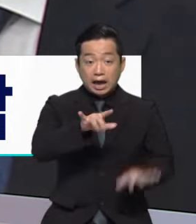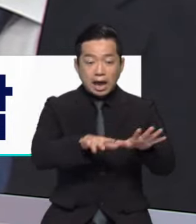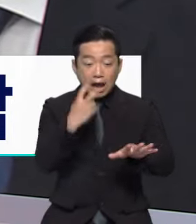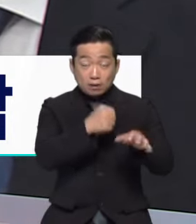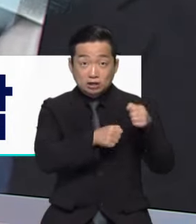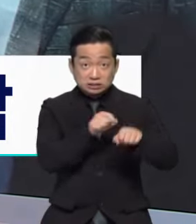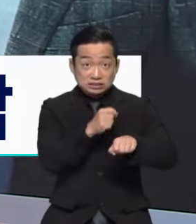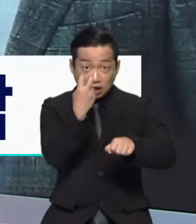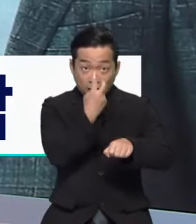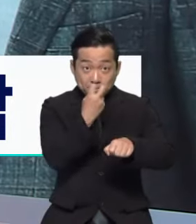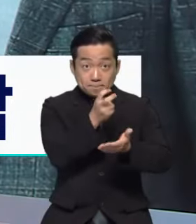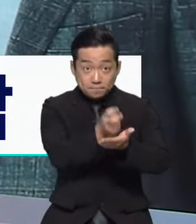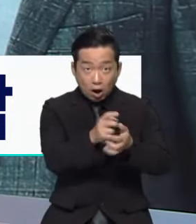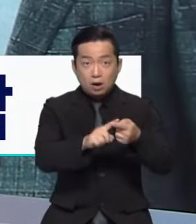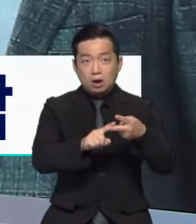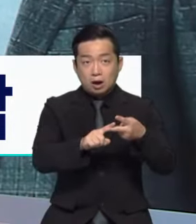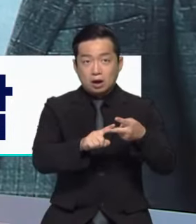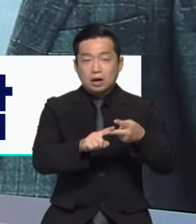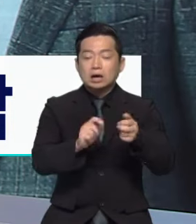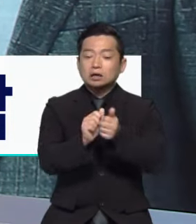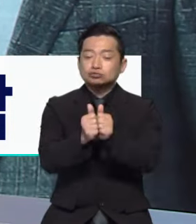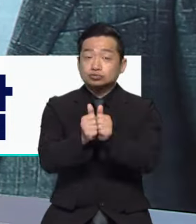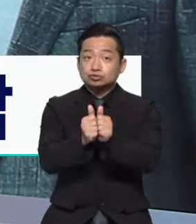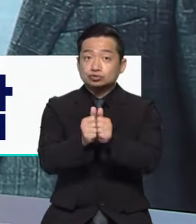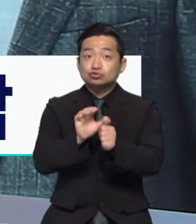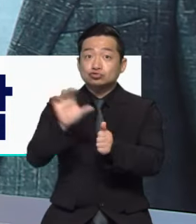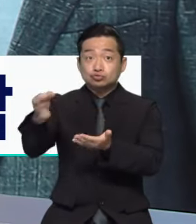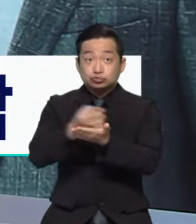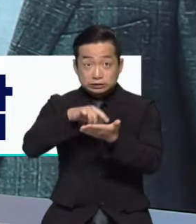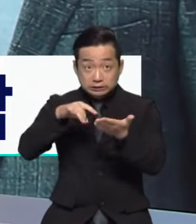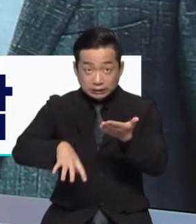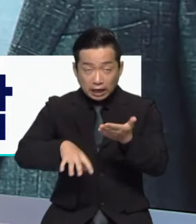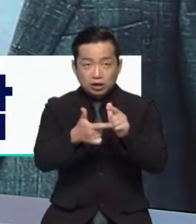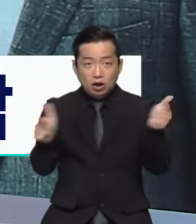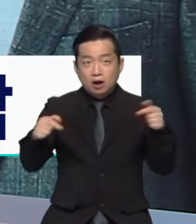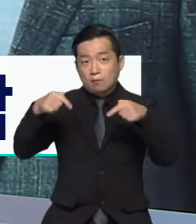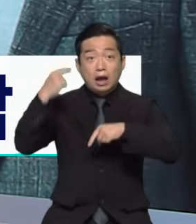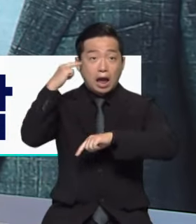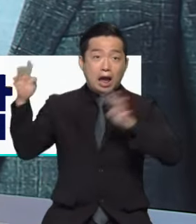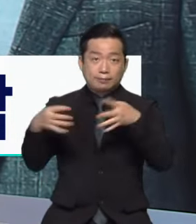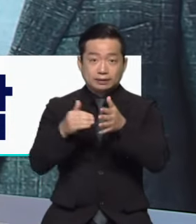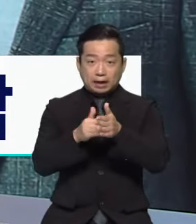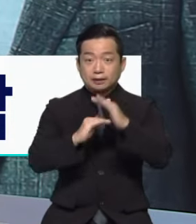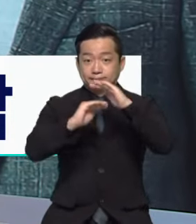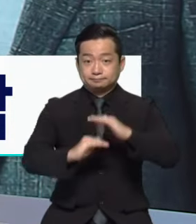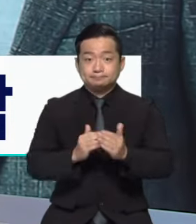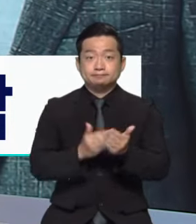금융투자소득세 같은 쟁점 현안들을 논의하기로 양측은 합의했습니다. 구체적인 회담 의제, 김상민 기자가 전하겠습니다.